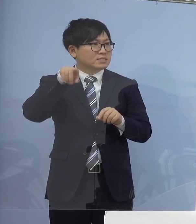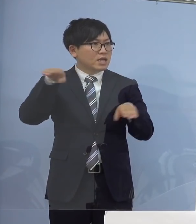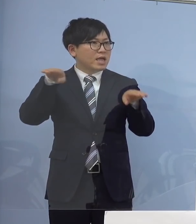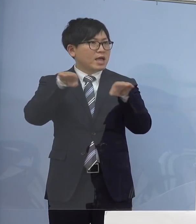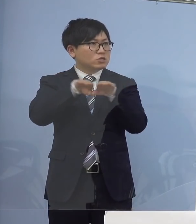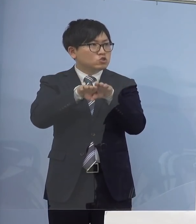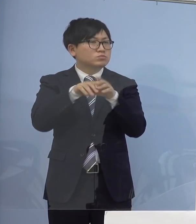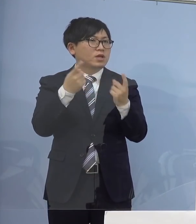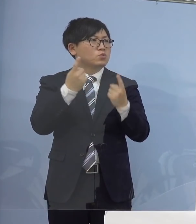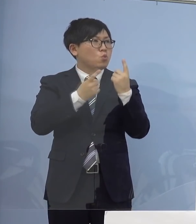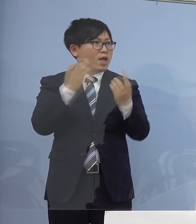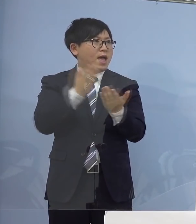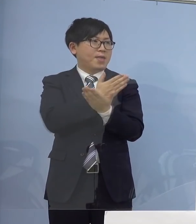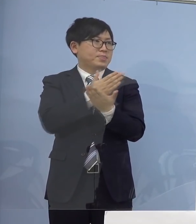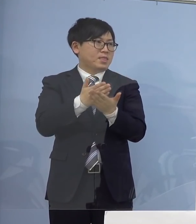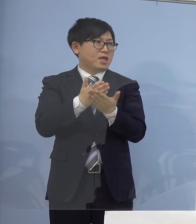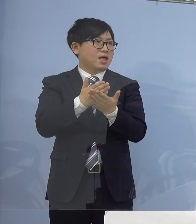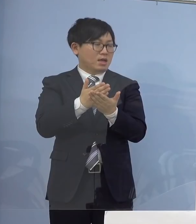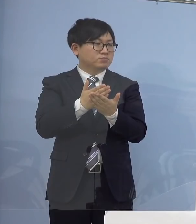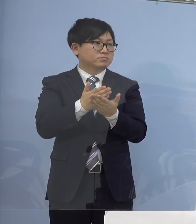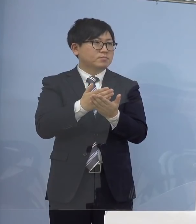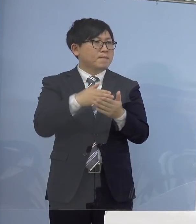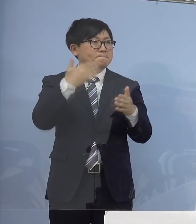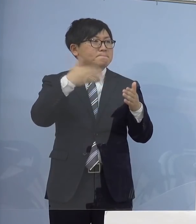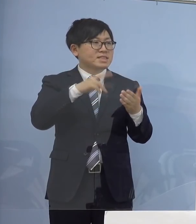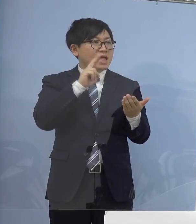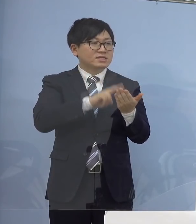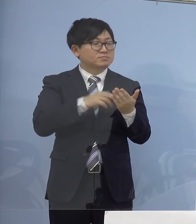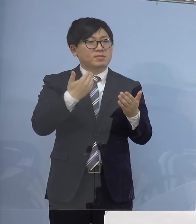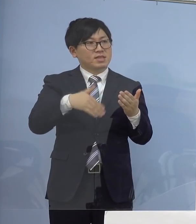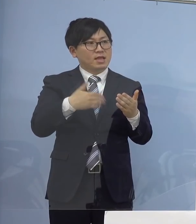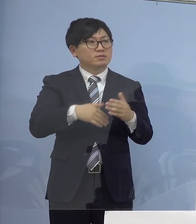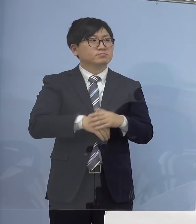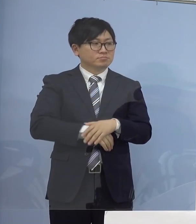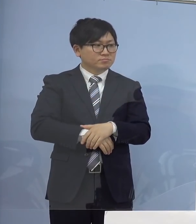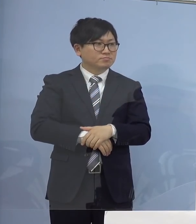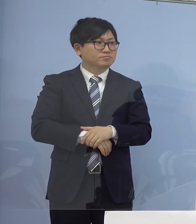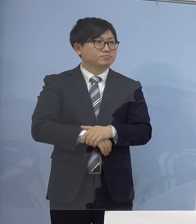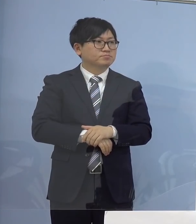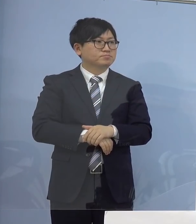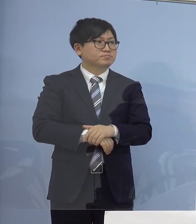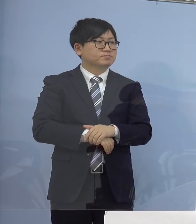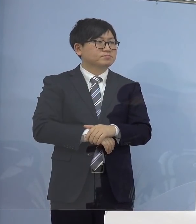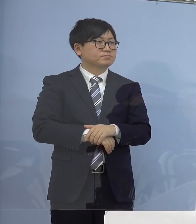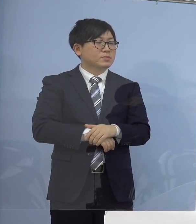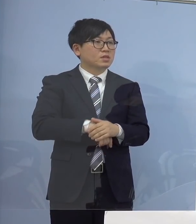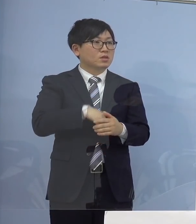まだ決定はされていない というふうに聞いております （朝日新聞社） 消毒はしてあるわけですね